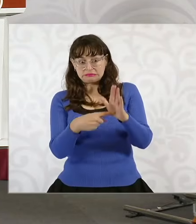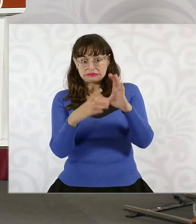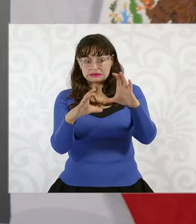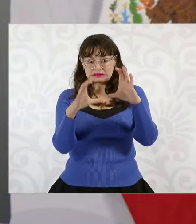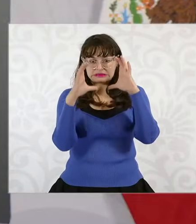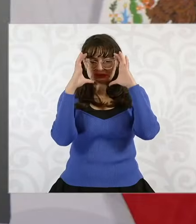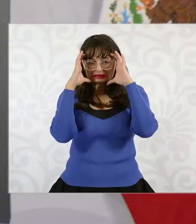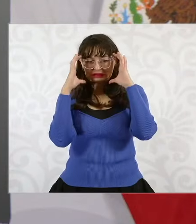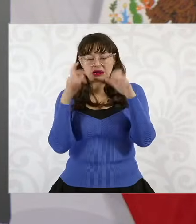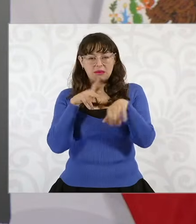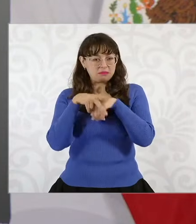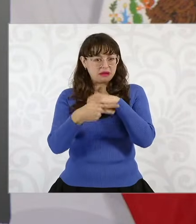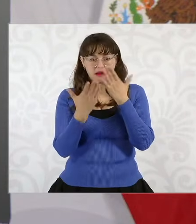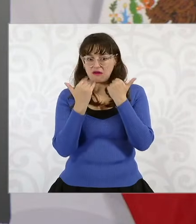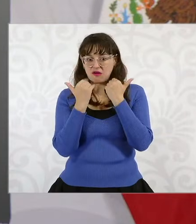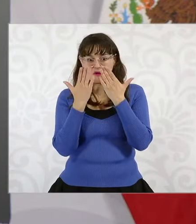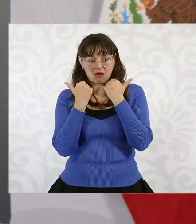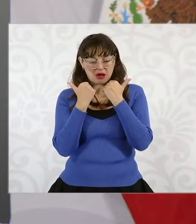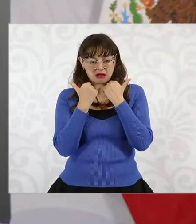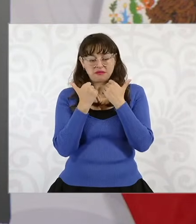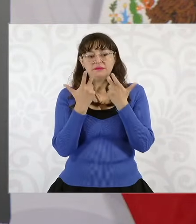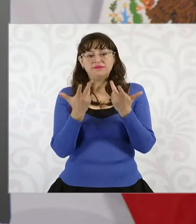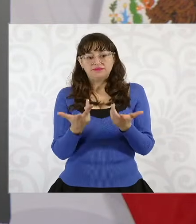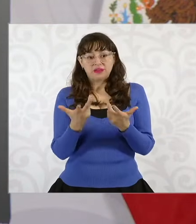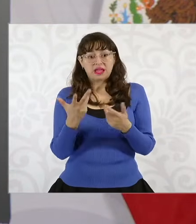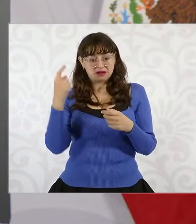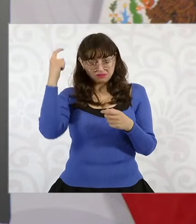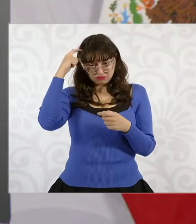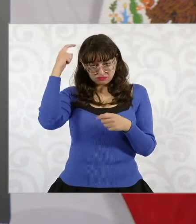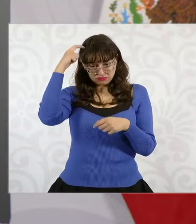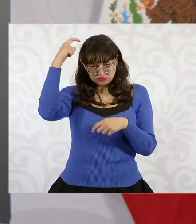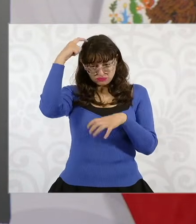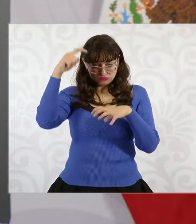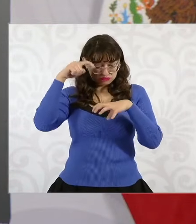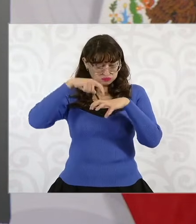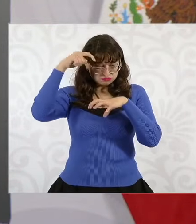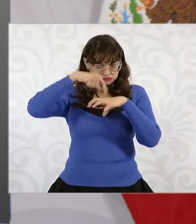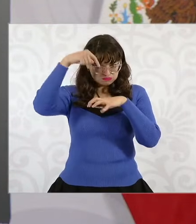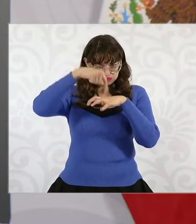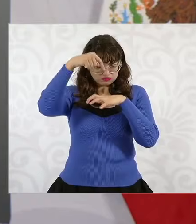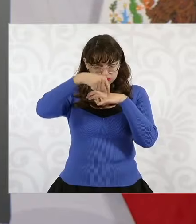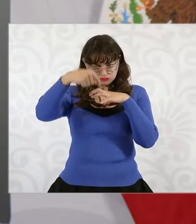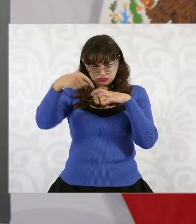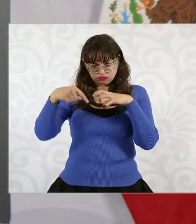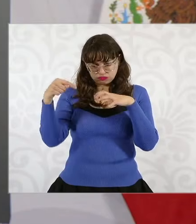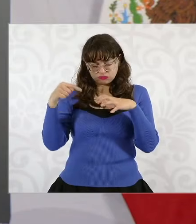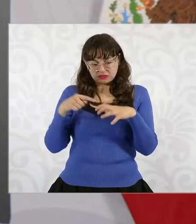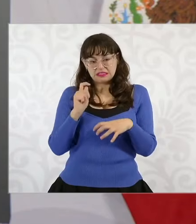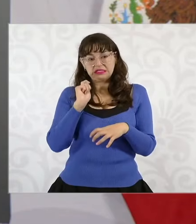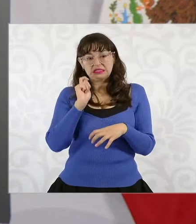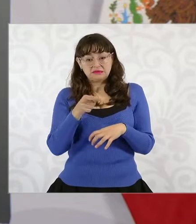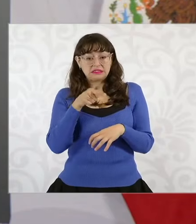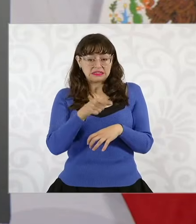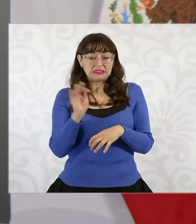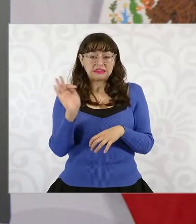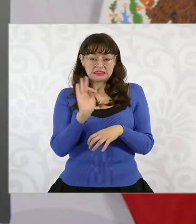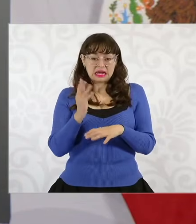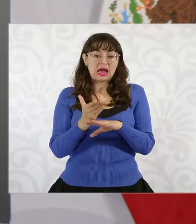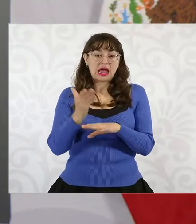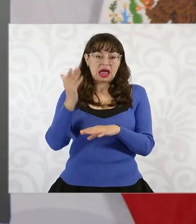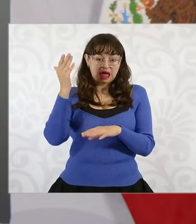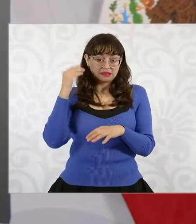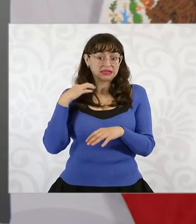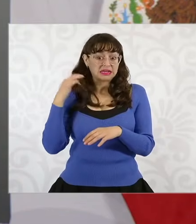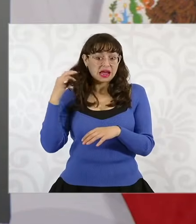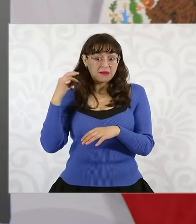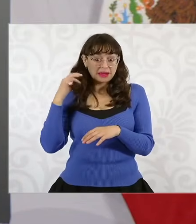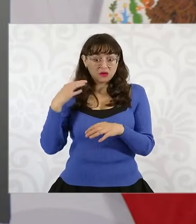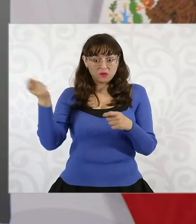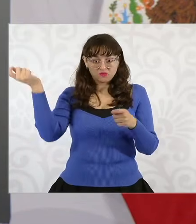y contiene orificios en su cabeza y sugiere que pudo haber estado adornada con cabello natural.